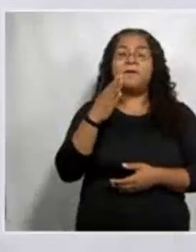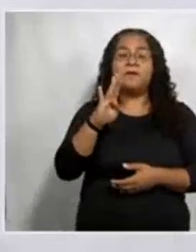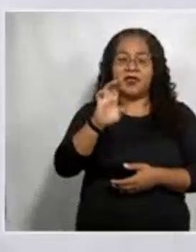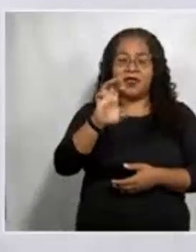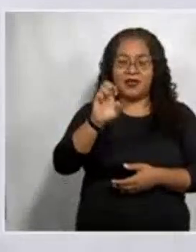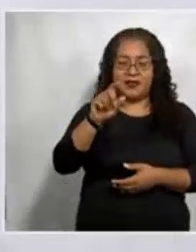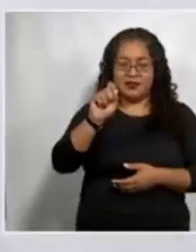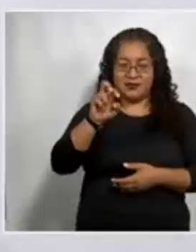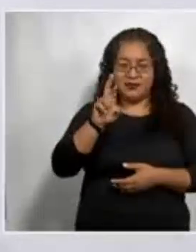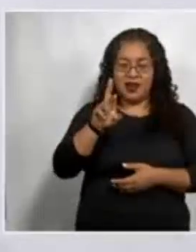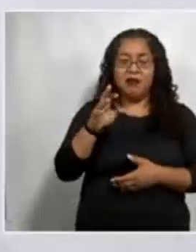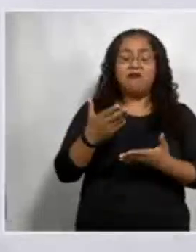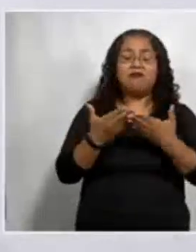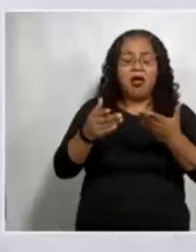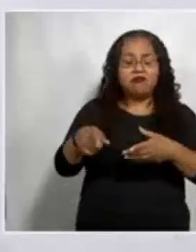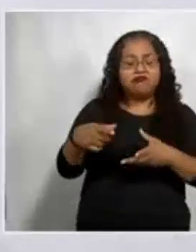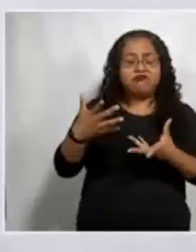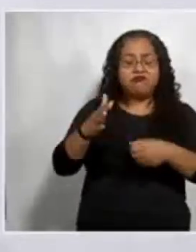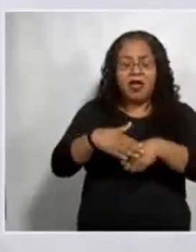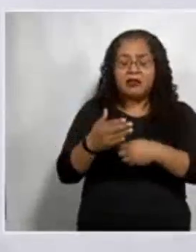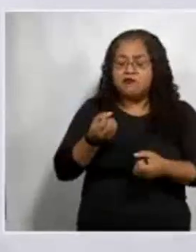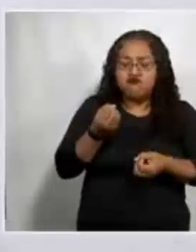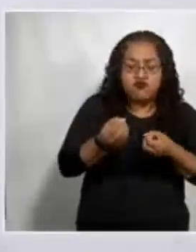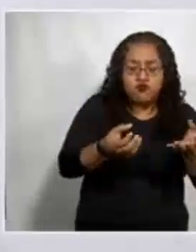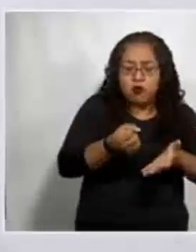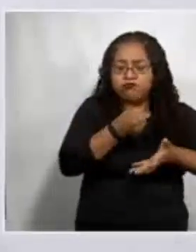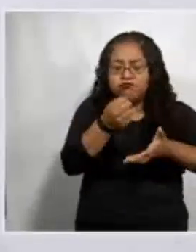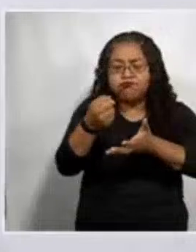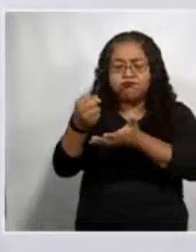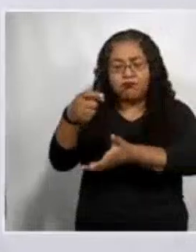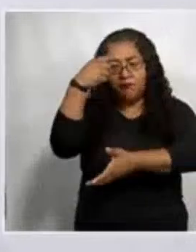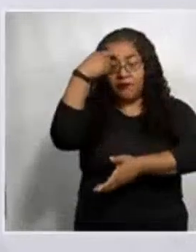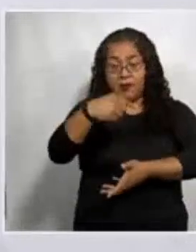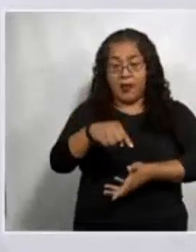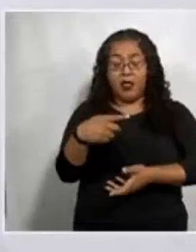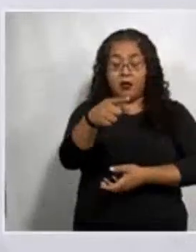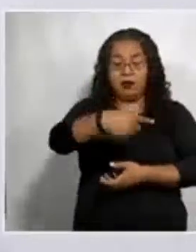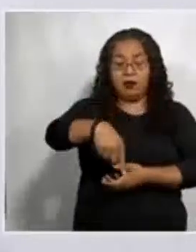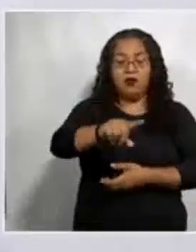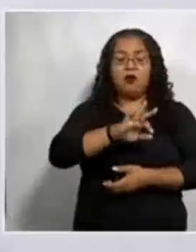ISE. Ya se les dieron todos los recursos, ¿cierto?, para poder equipar las clínicas.